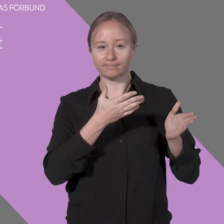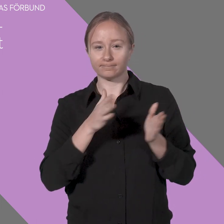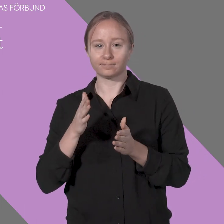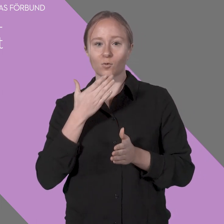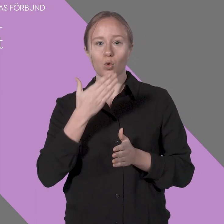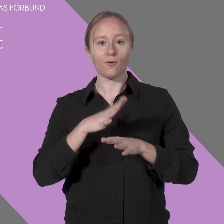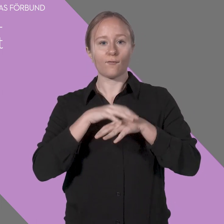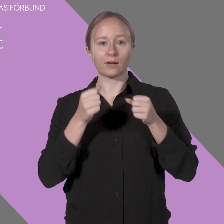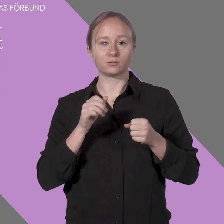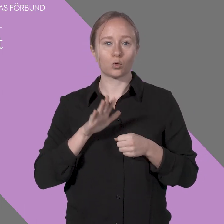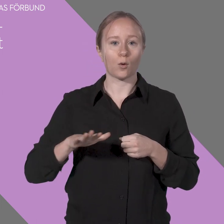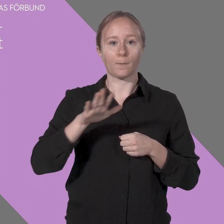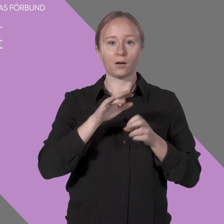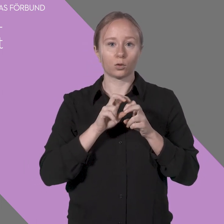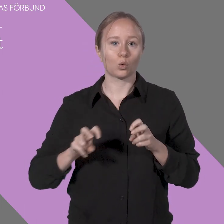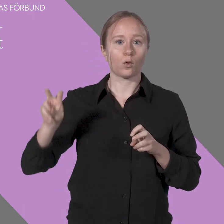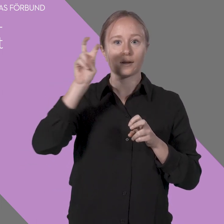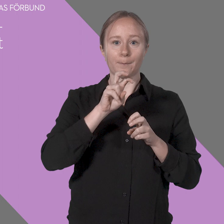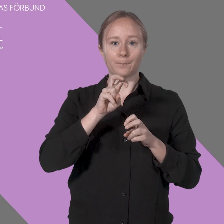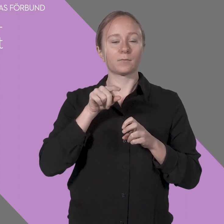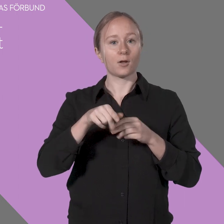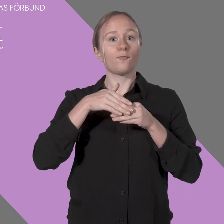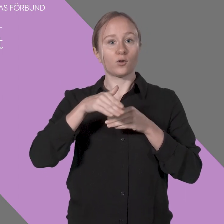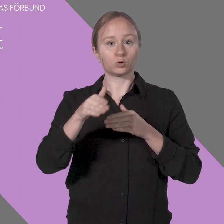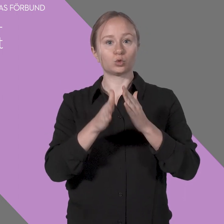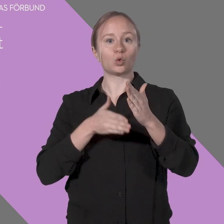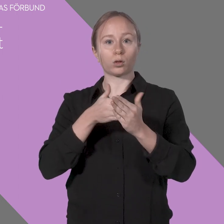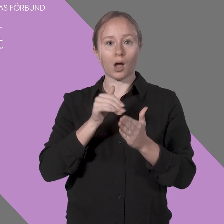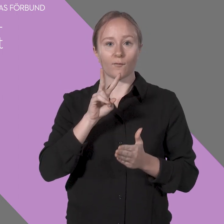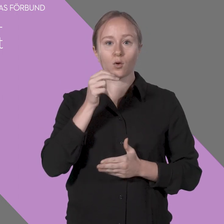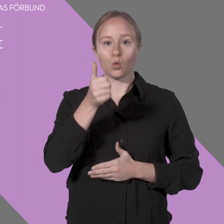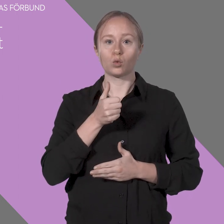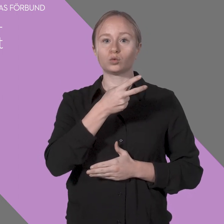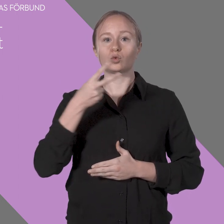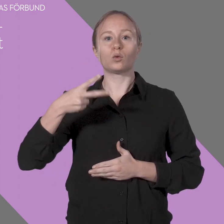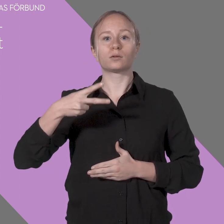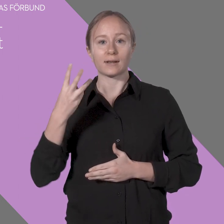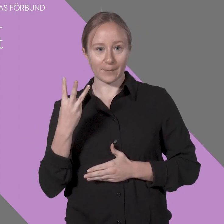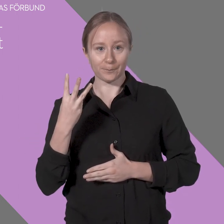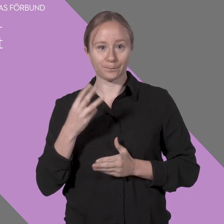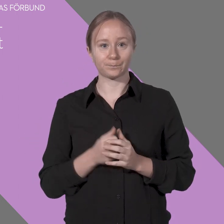Förbund och Föreningen Finlands Dövblinda fortsätter till slutet av 2023.